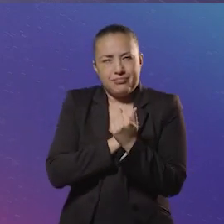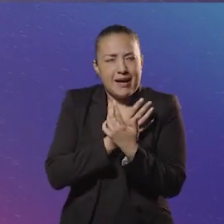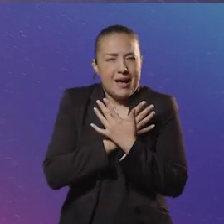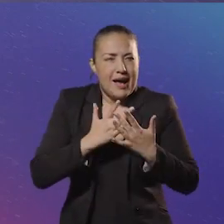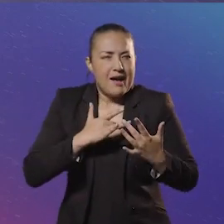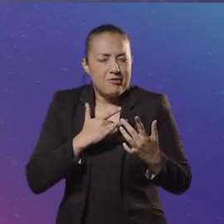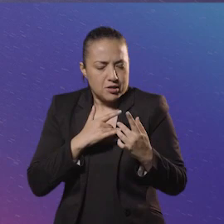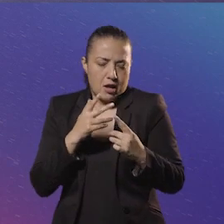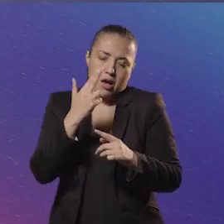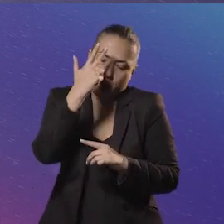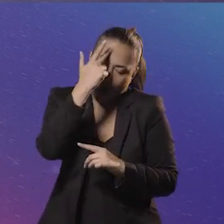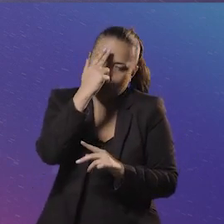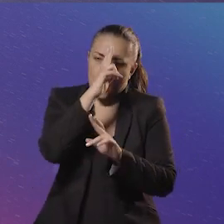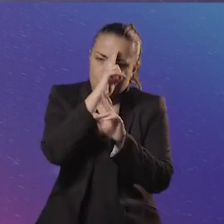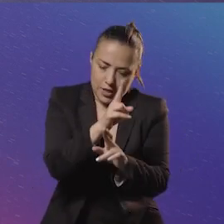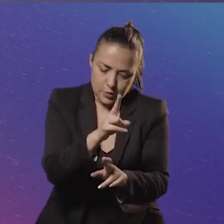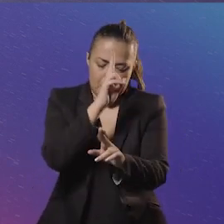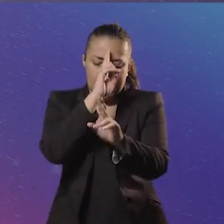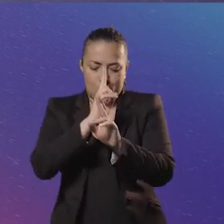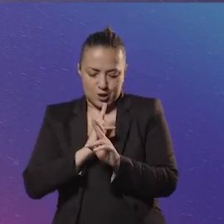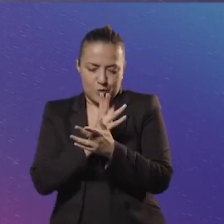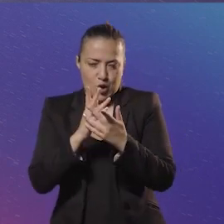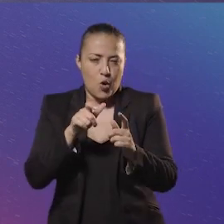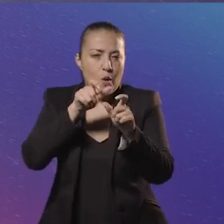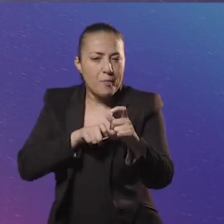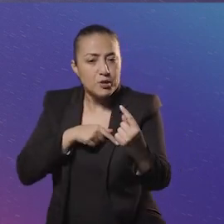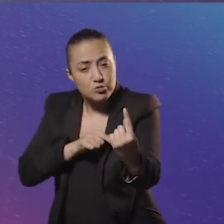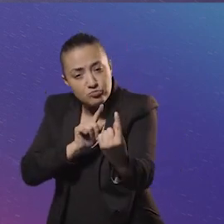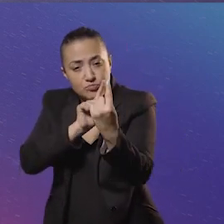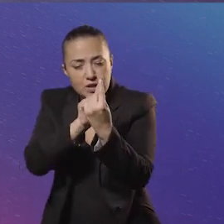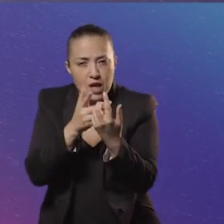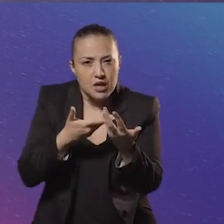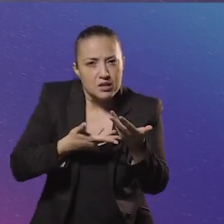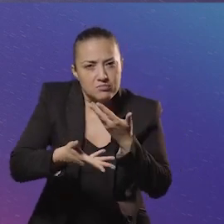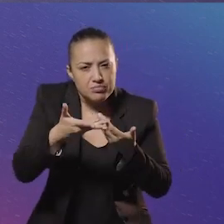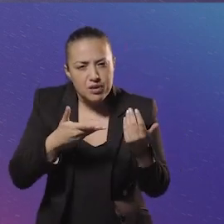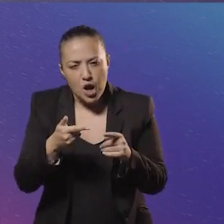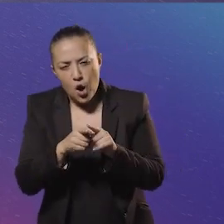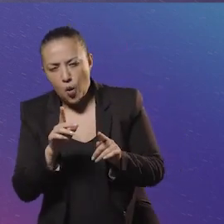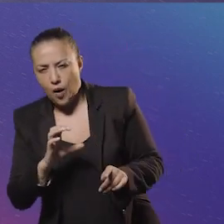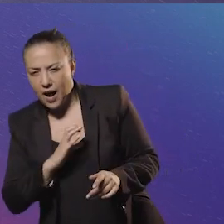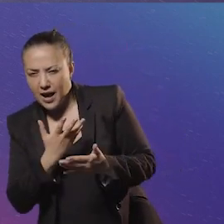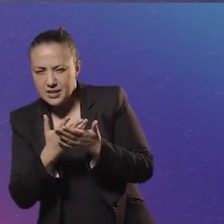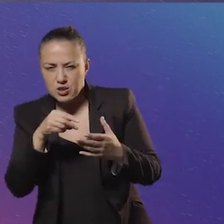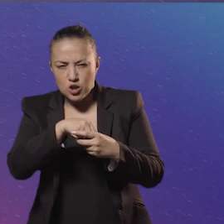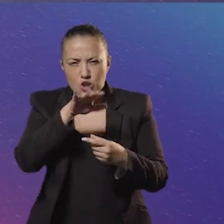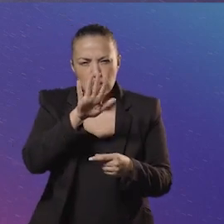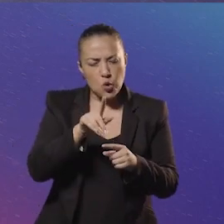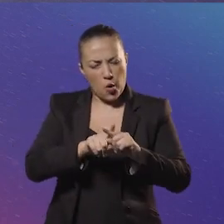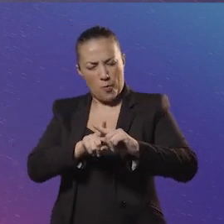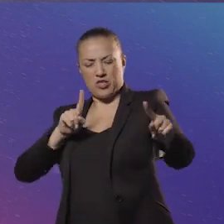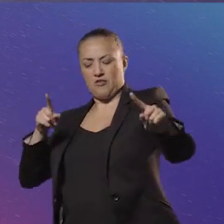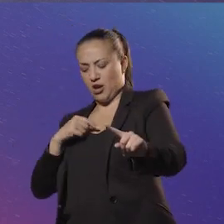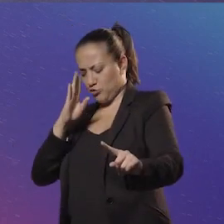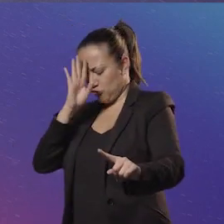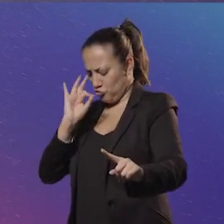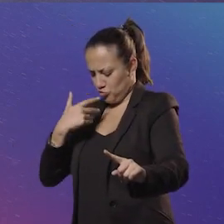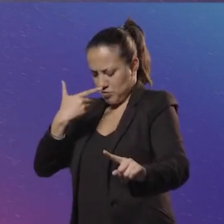desde los cuidados y desde el respeto mutuo con una persona de pronto que tenga características asociadas a la clase distintas a las mías.